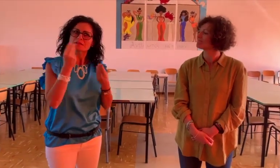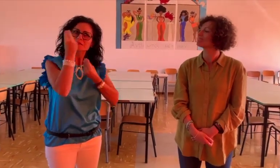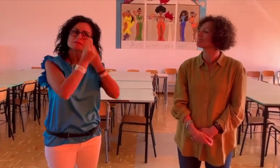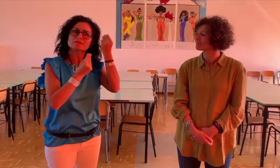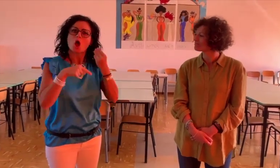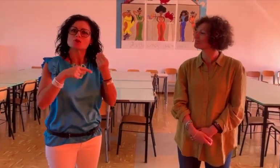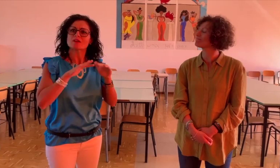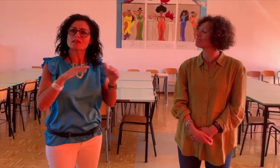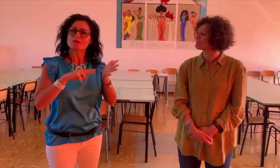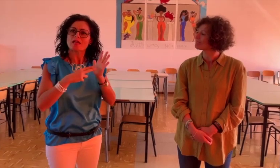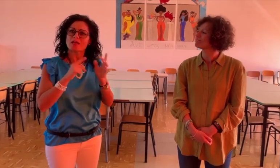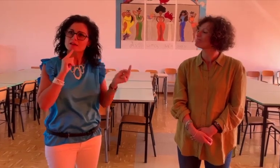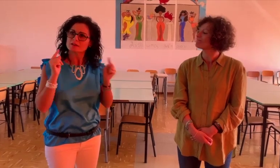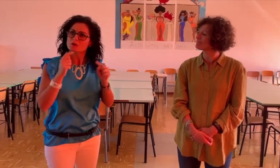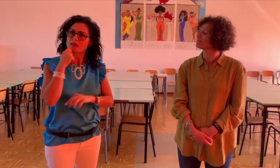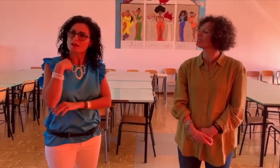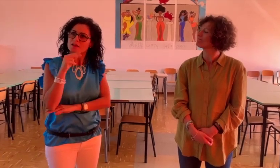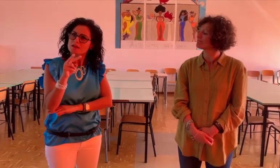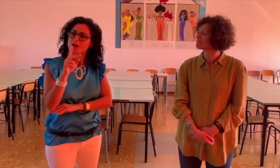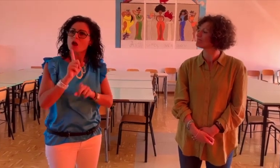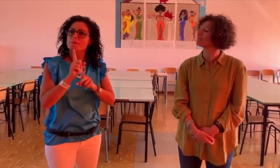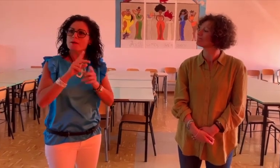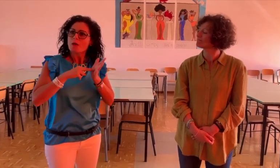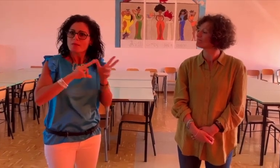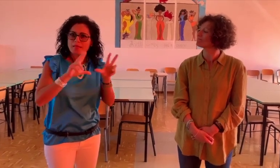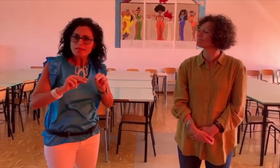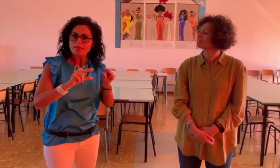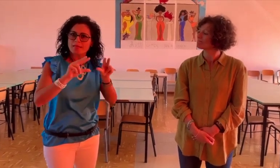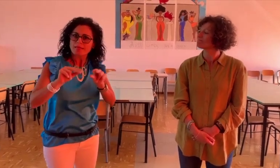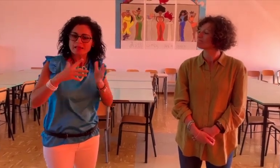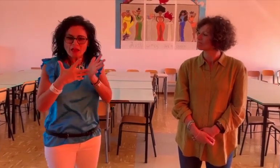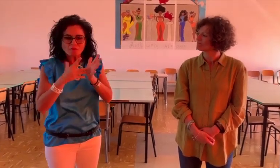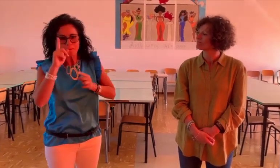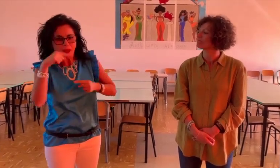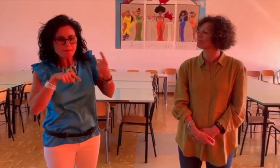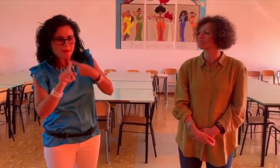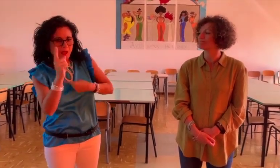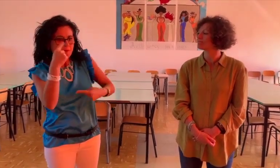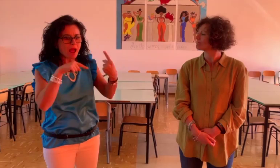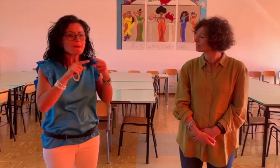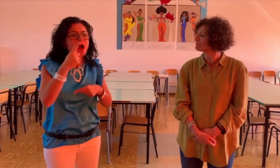Il tavolo tecnico mi ha offerto spunti di riflessione su come le difficoltà persistono ancora,